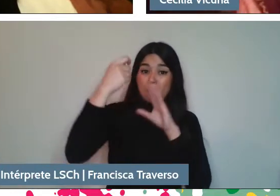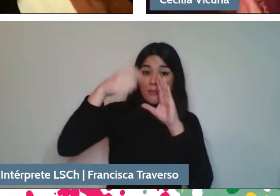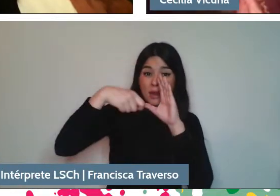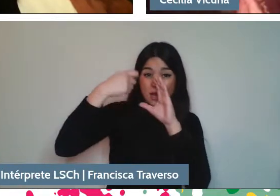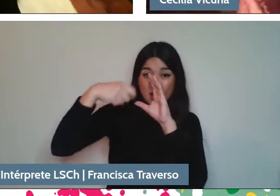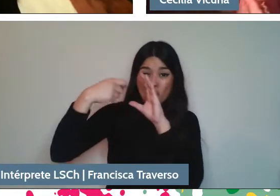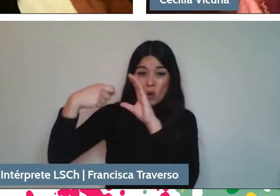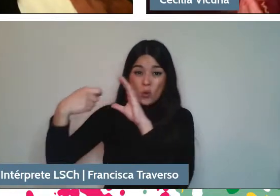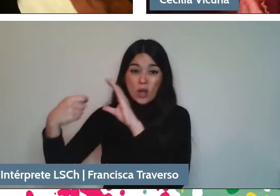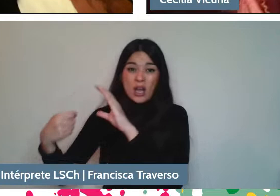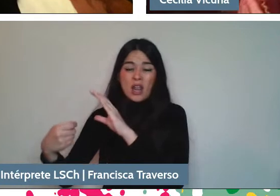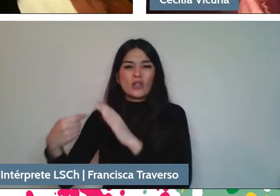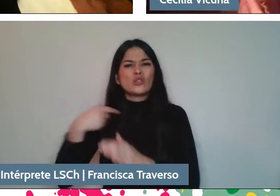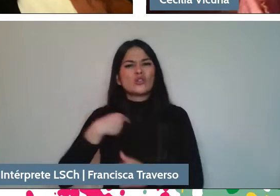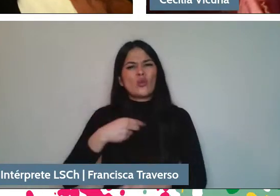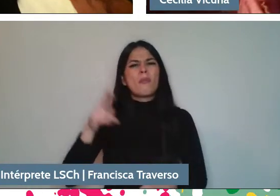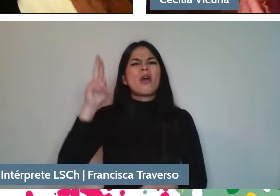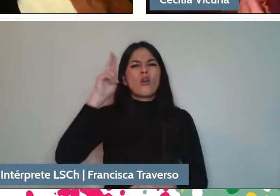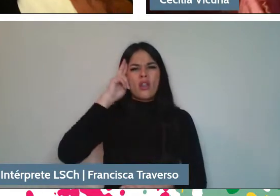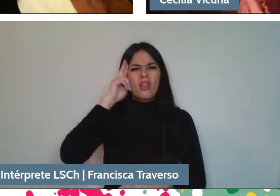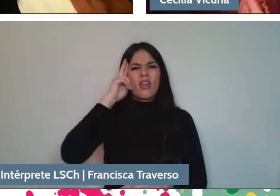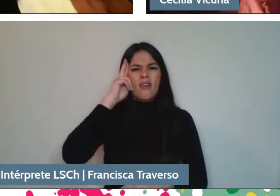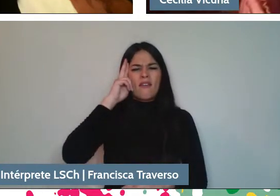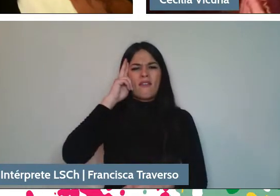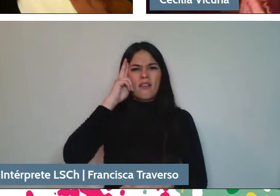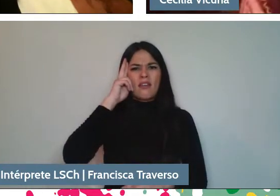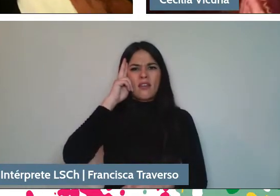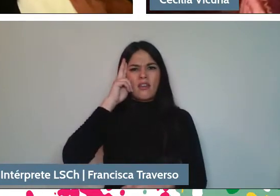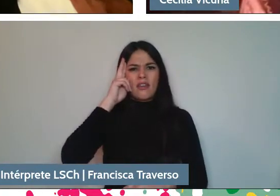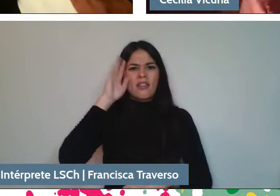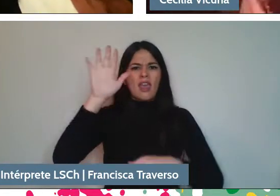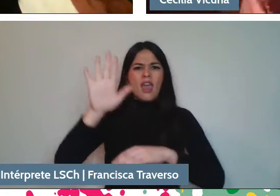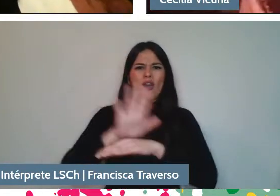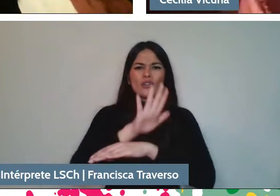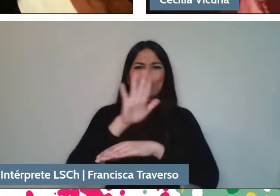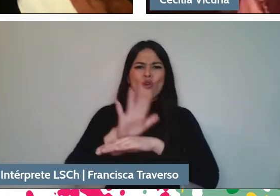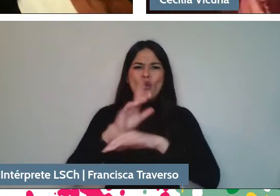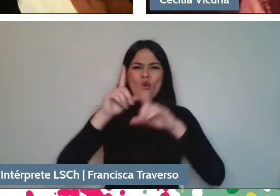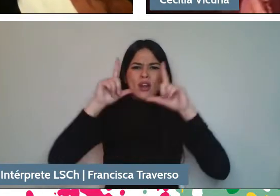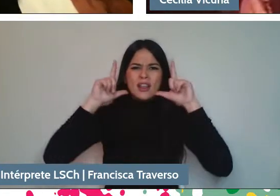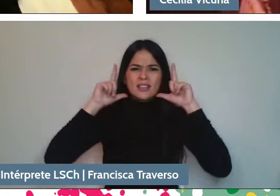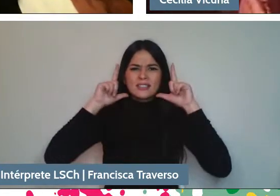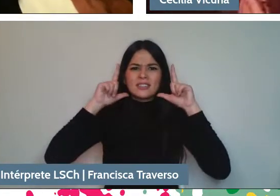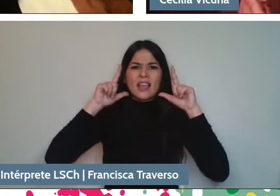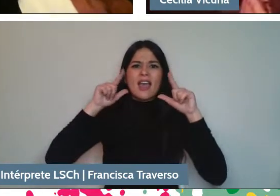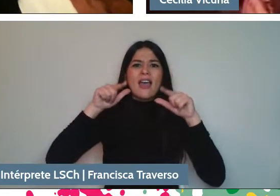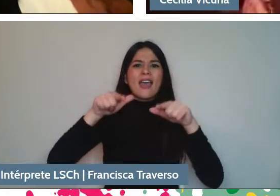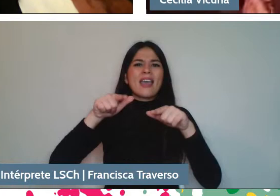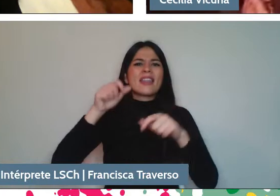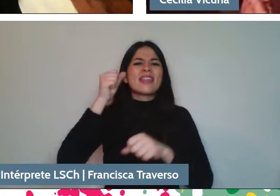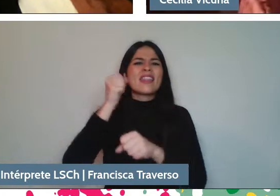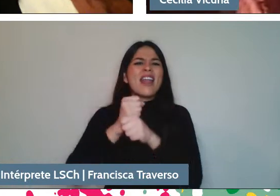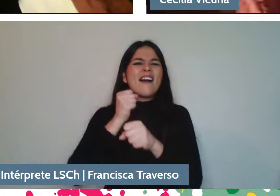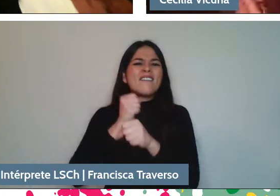Yo me acordaba amigos de la tribu que eran actores y actrices, habían trabajado de extras durante esa filmación.